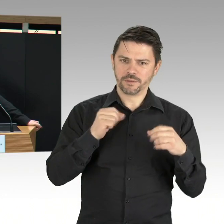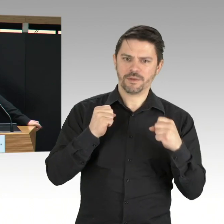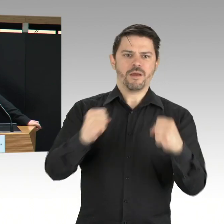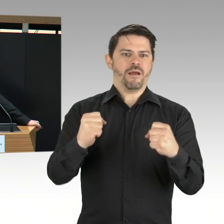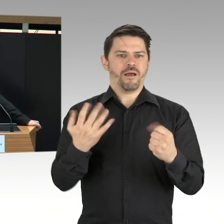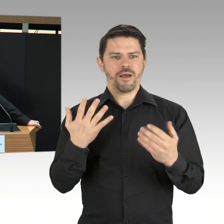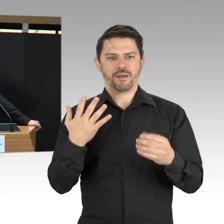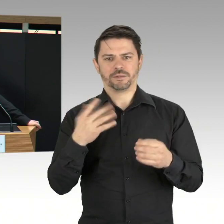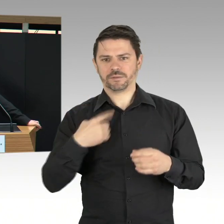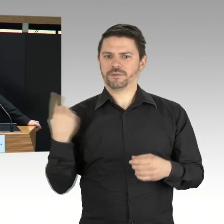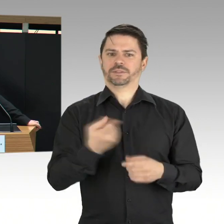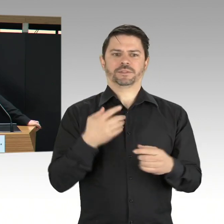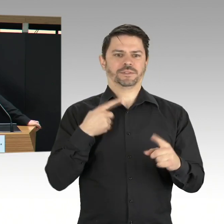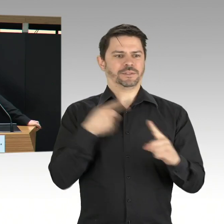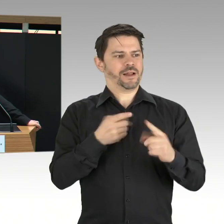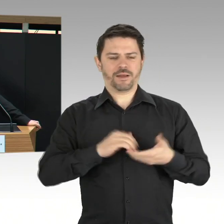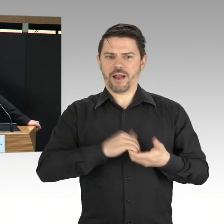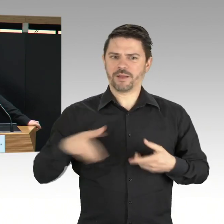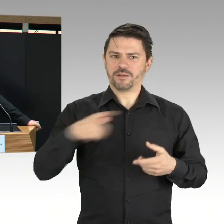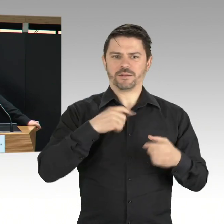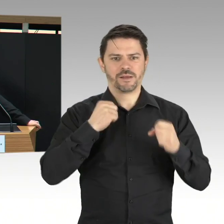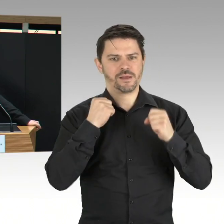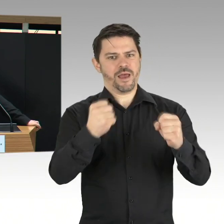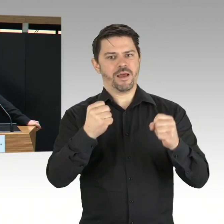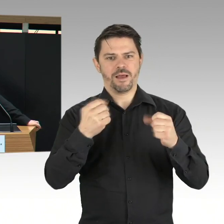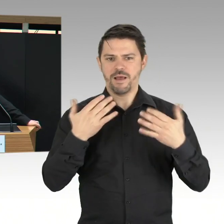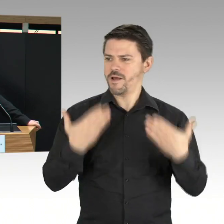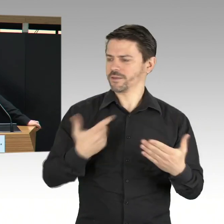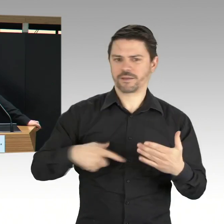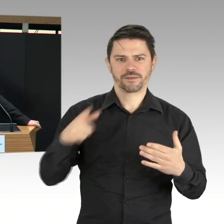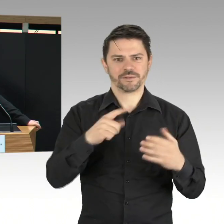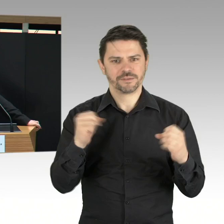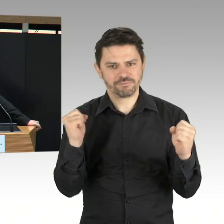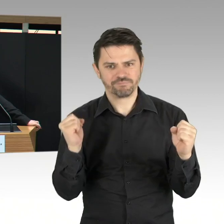Harald, Du bist uns ein sehr geschätzter Kollege gewesen